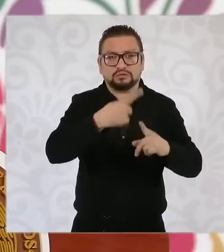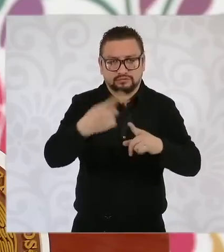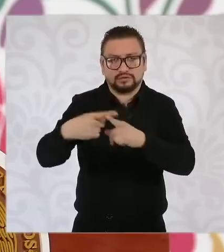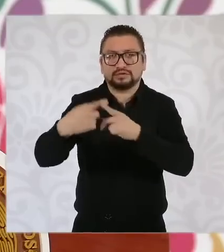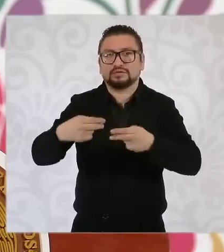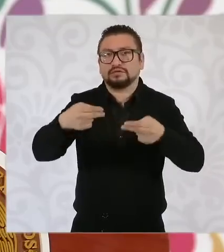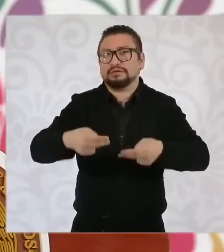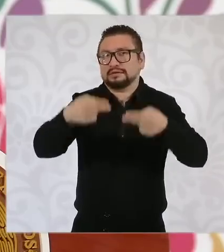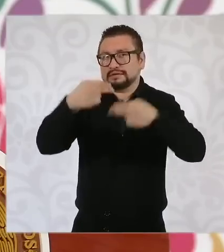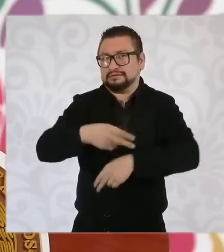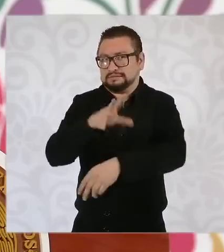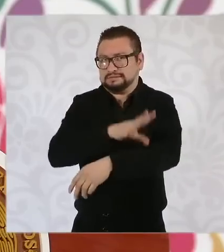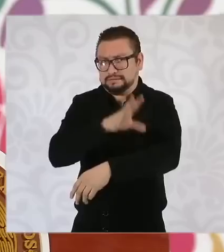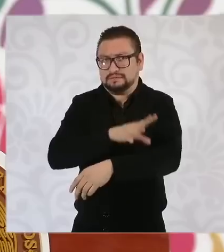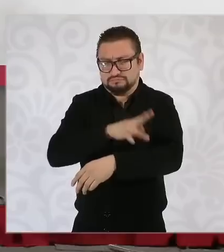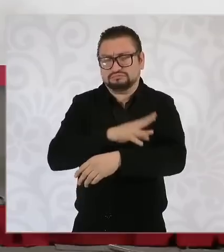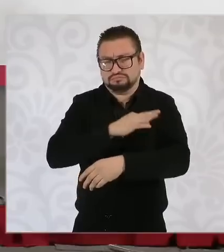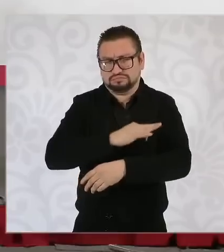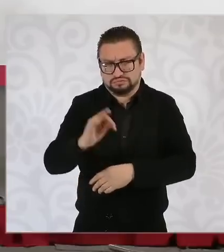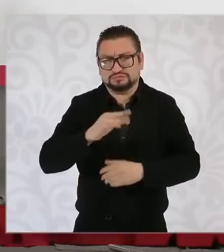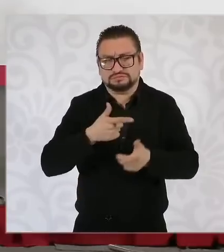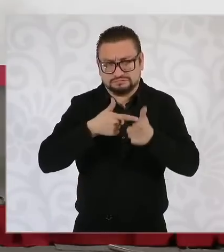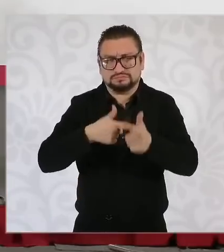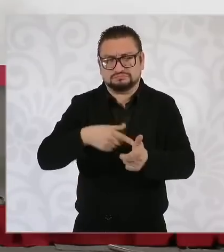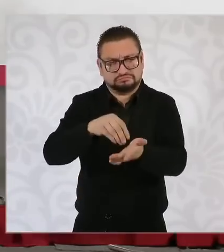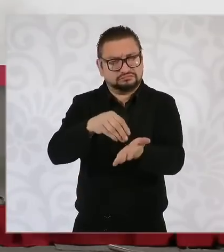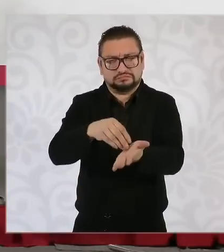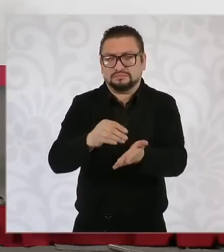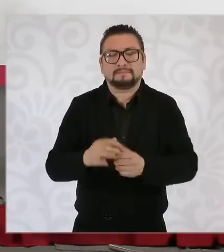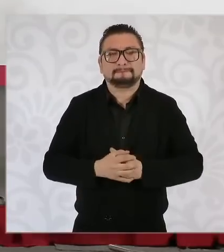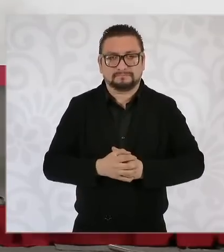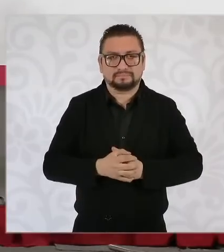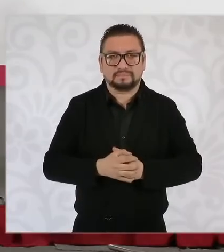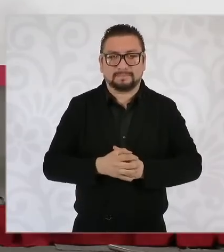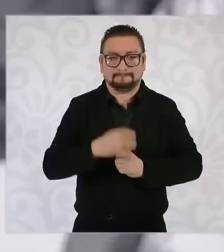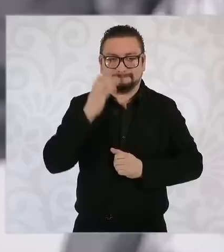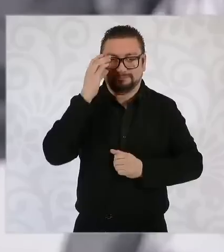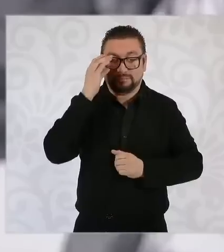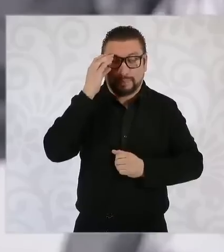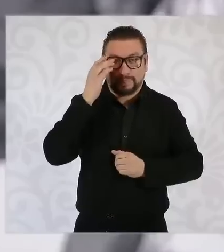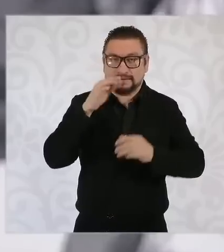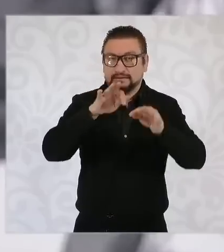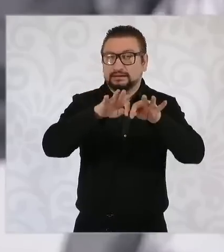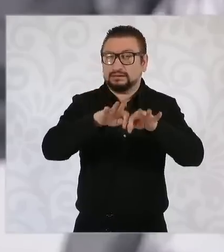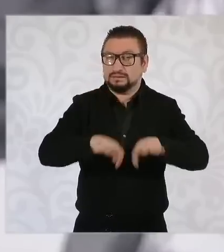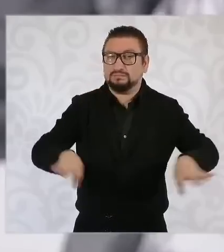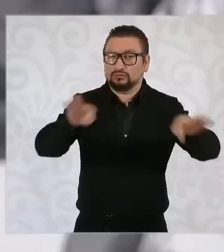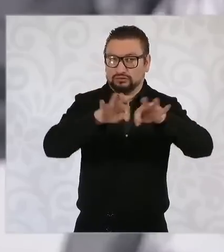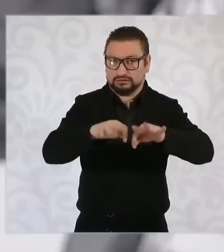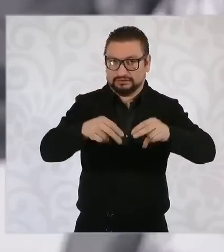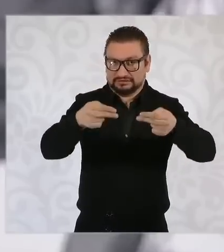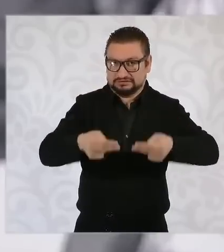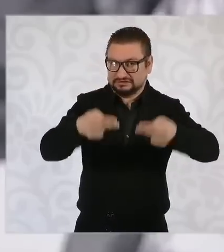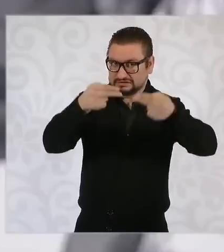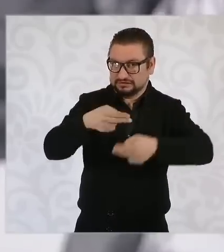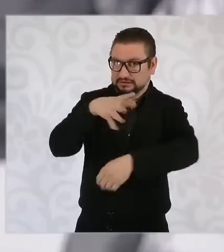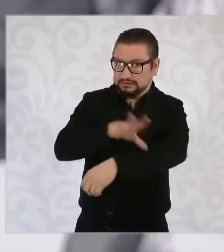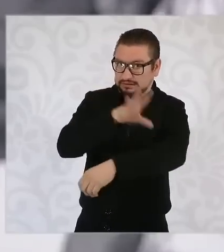mayorista es importante Resaltar aquí que se mantendrá el mercado eléctrico pero siempre